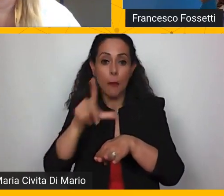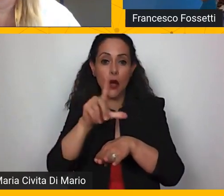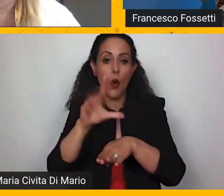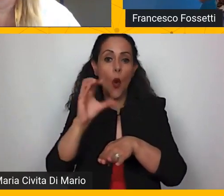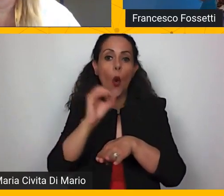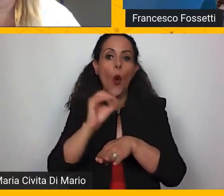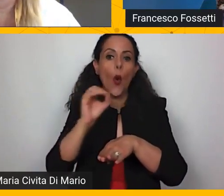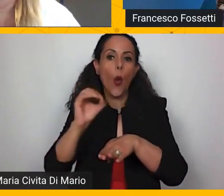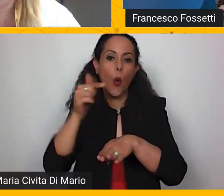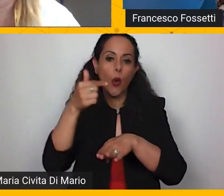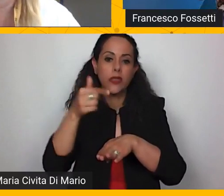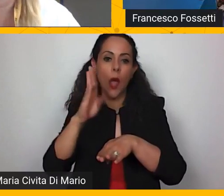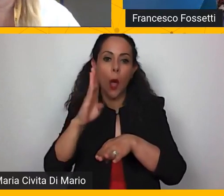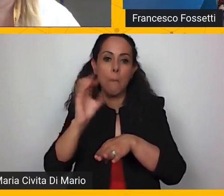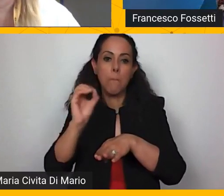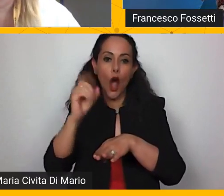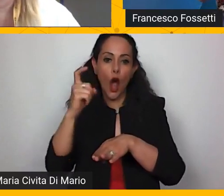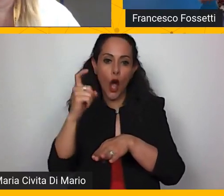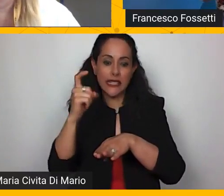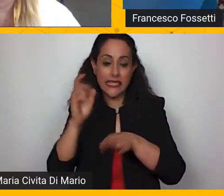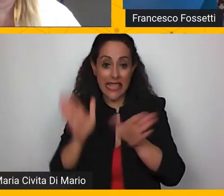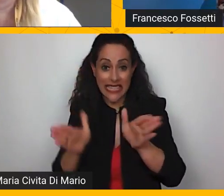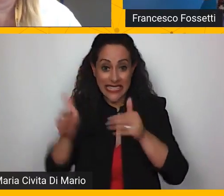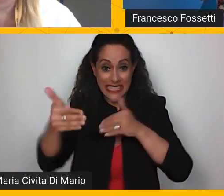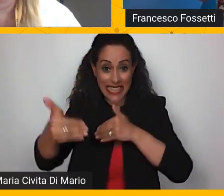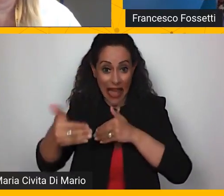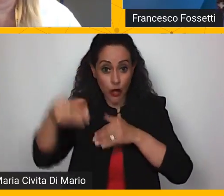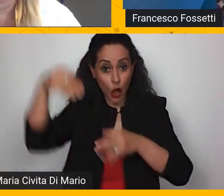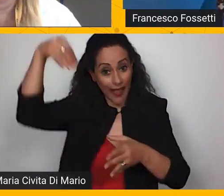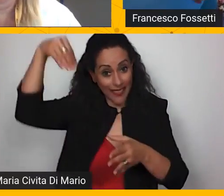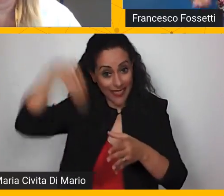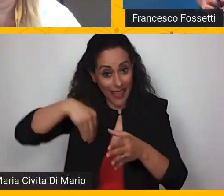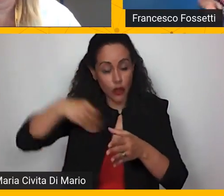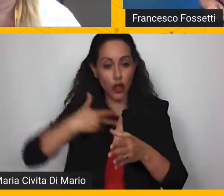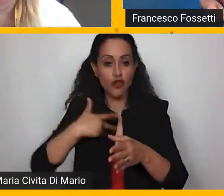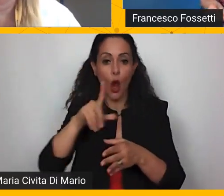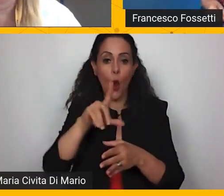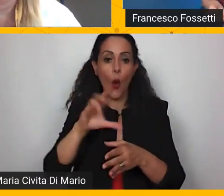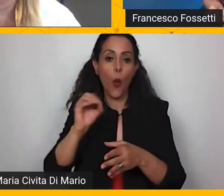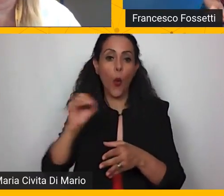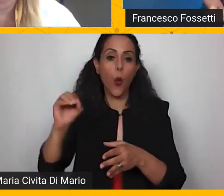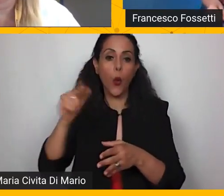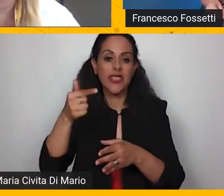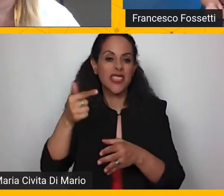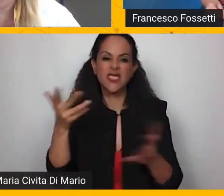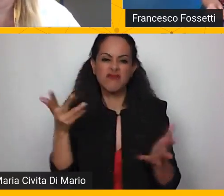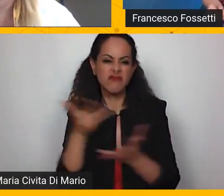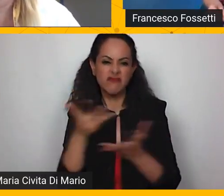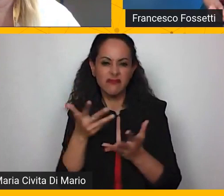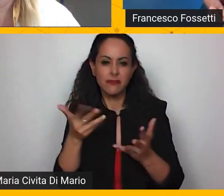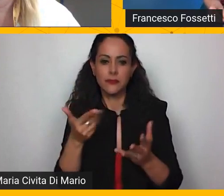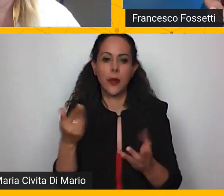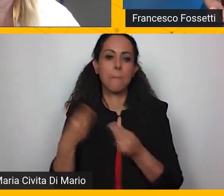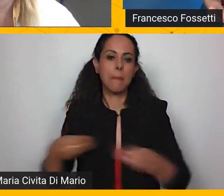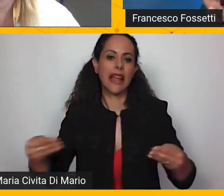Quindi scatole eh cui interno c'è del loot che è del